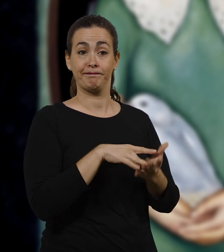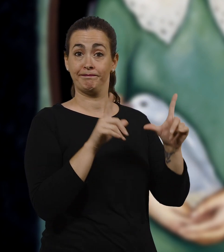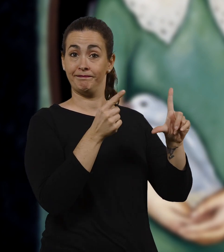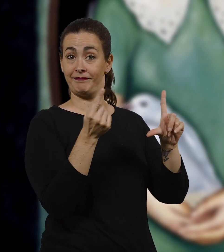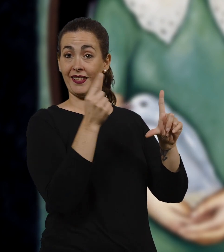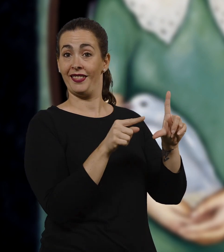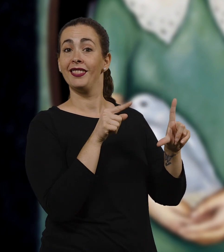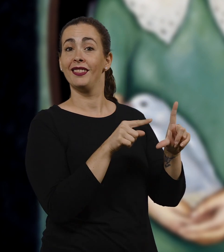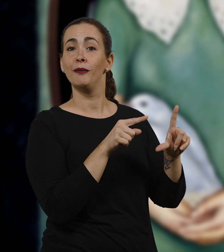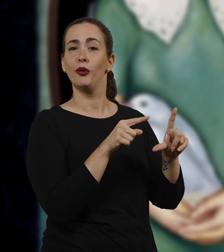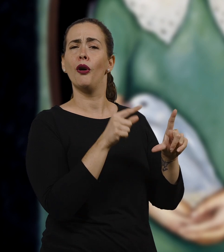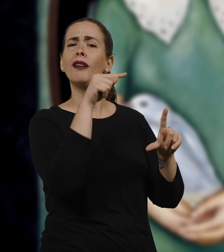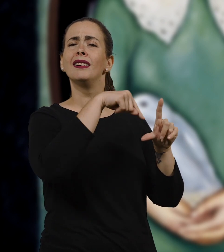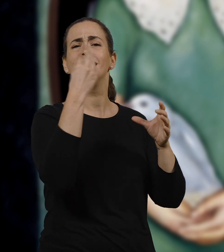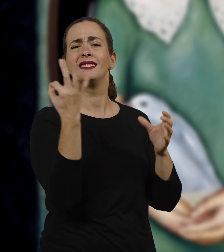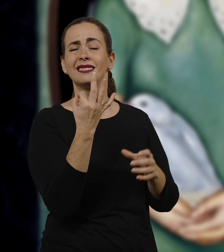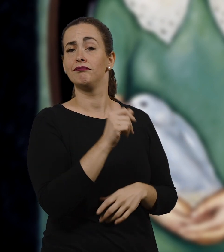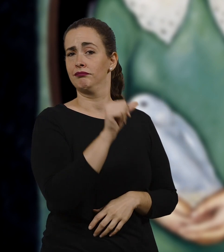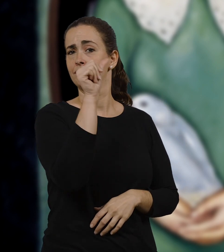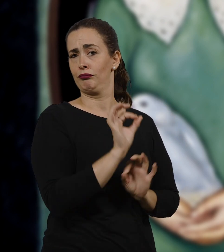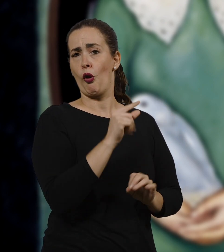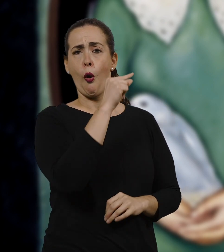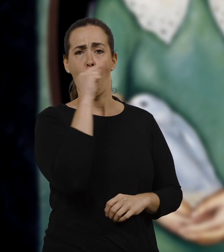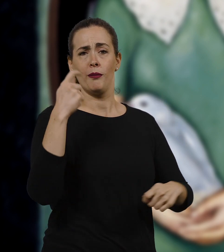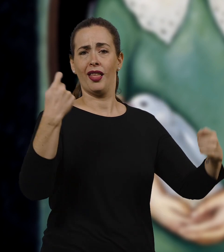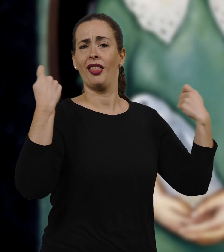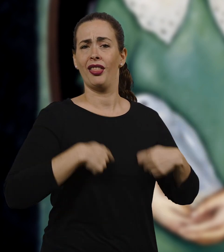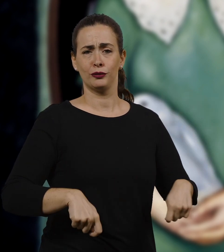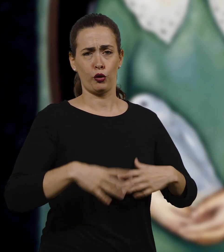Aquest dibuix representa un nu masculí de cos sencer,